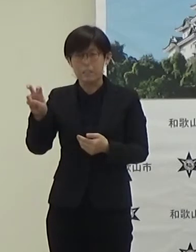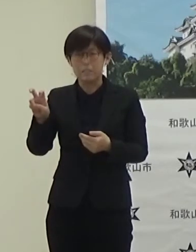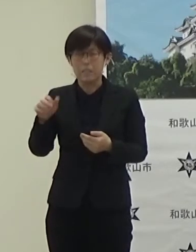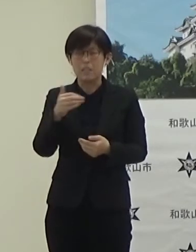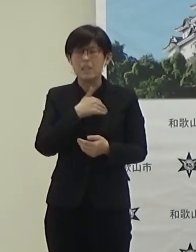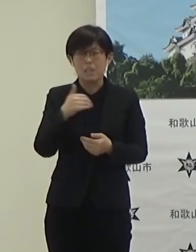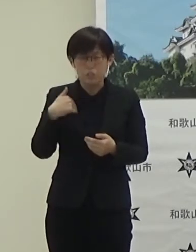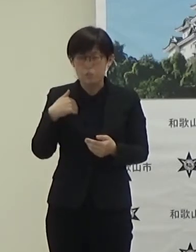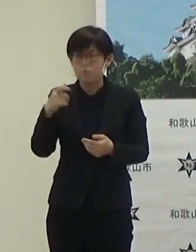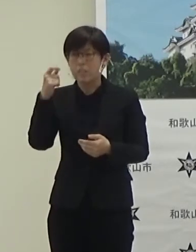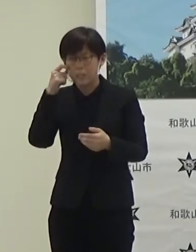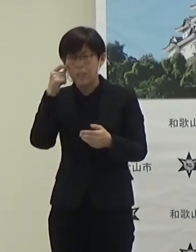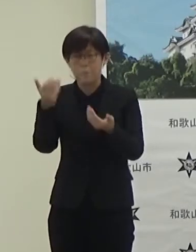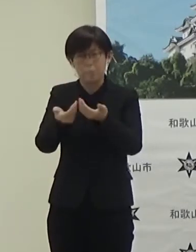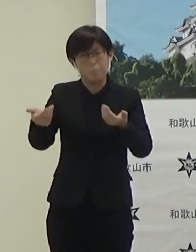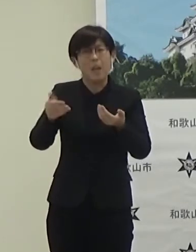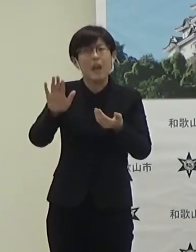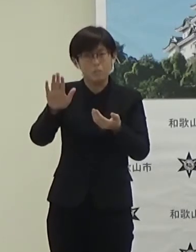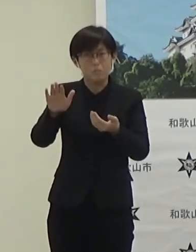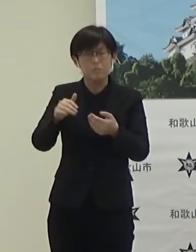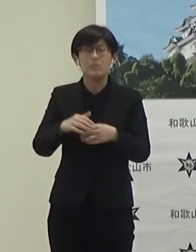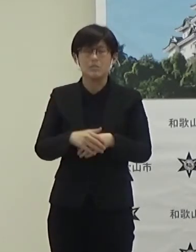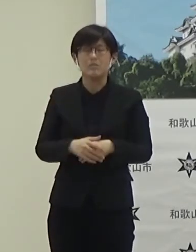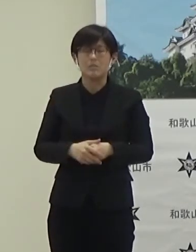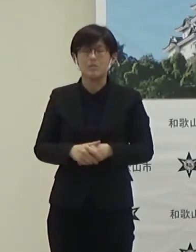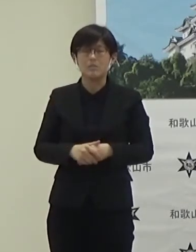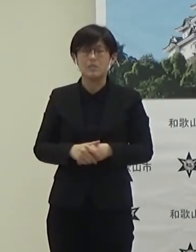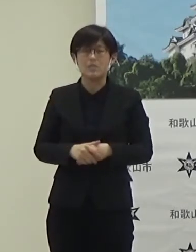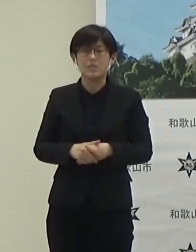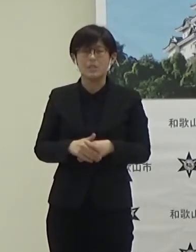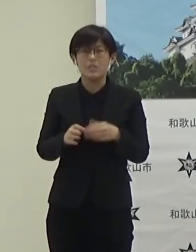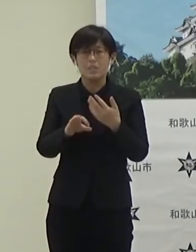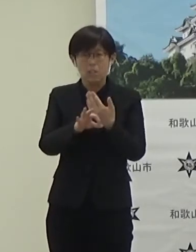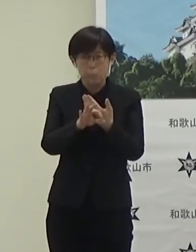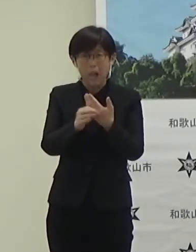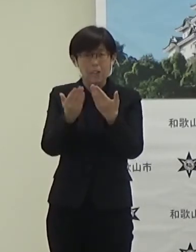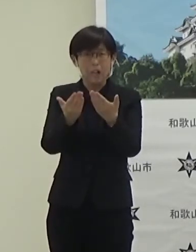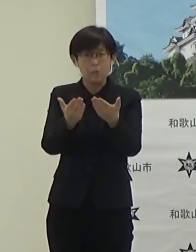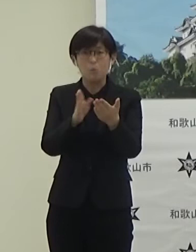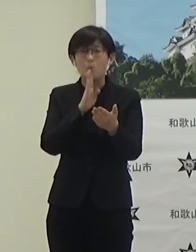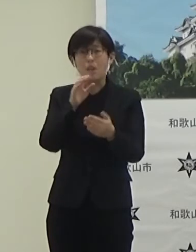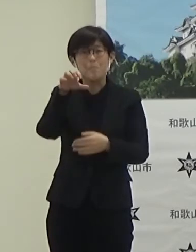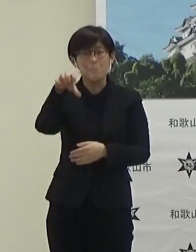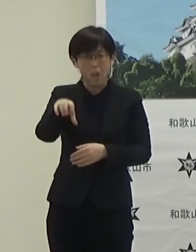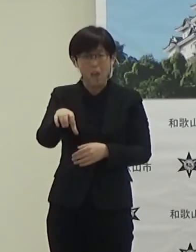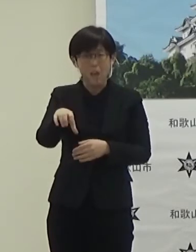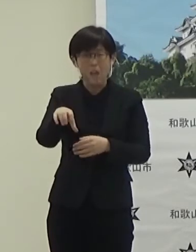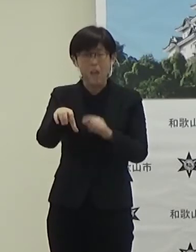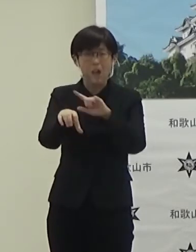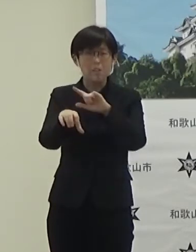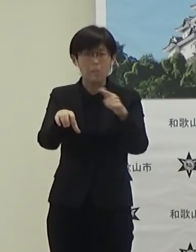いろんな学校の現場 であるとかそういったところを通じて